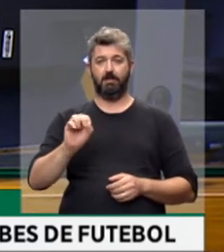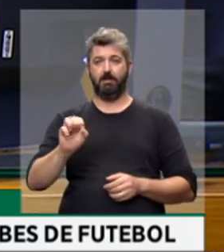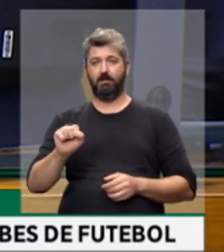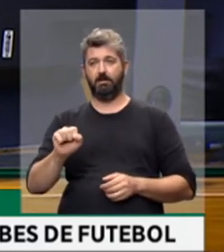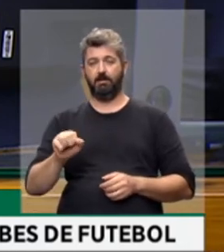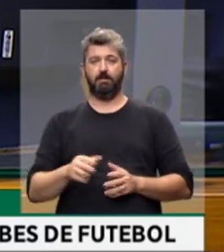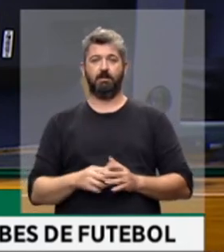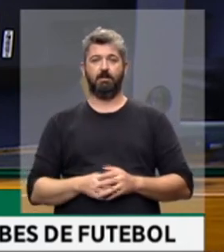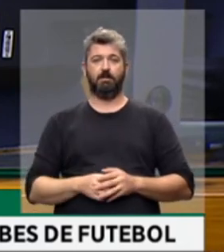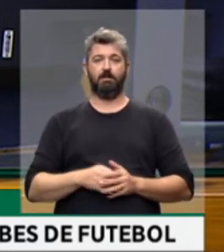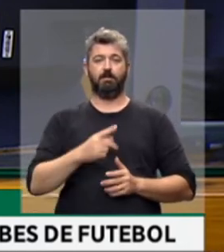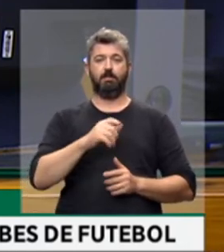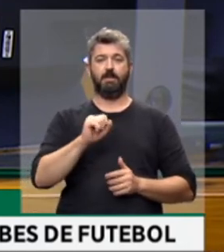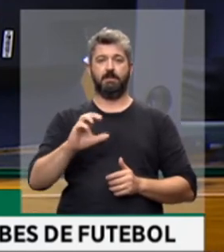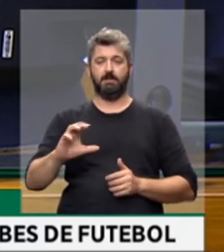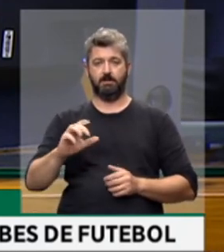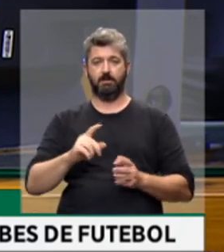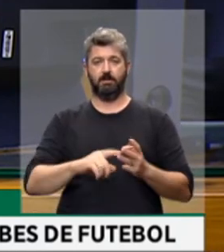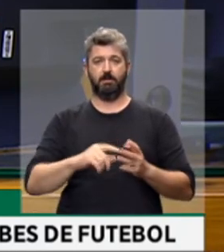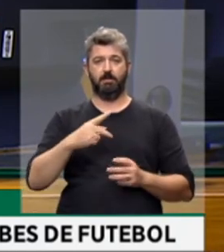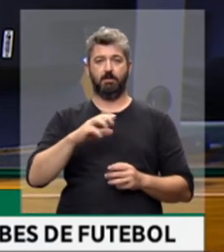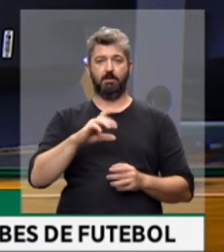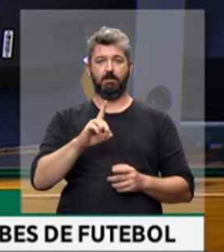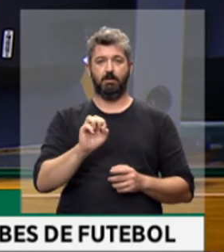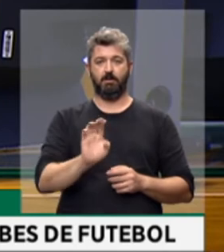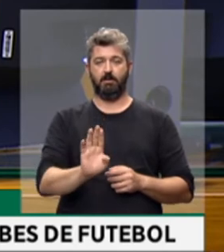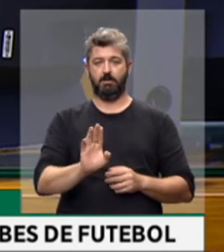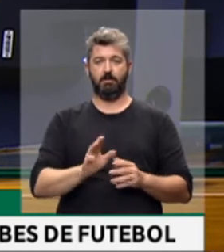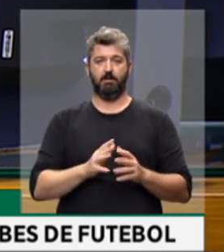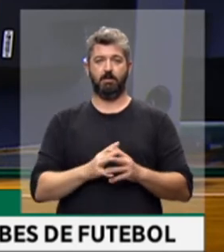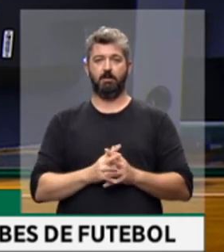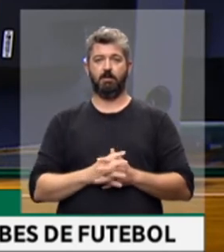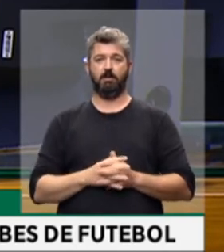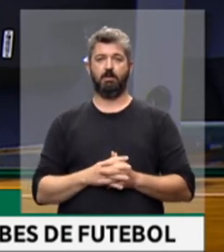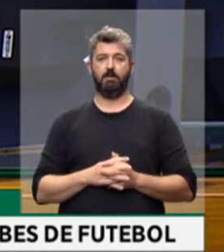CHERINI. ELE JÁ ORIENTOU, ELE TINHA ORIENTADO NÃO, E DEPOIS